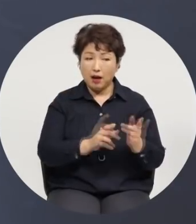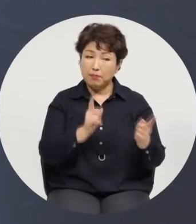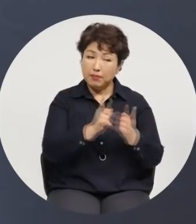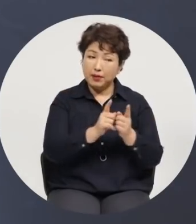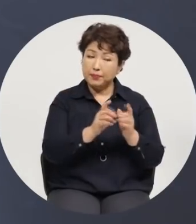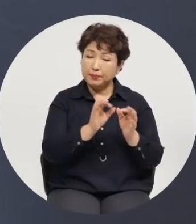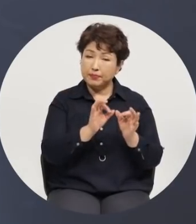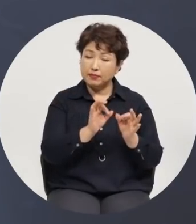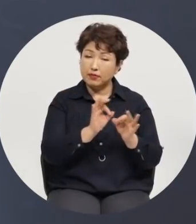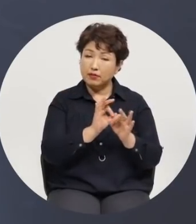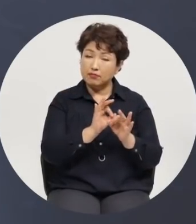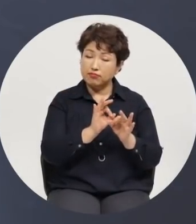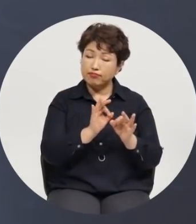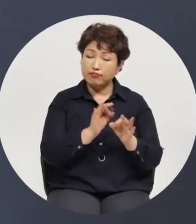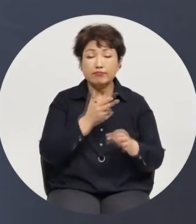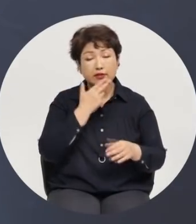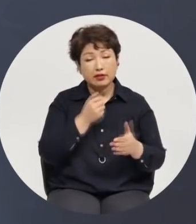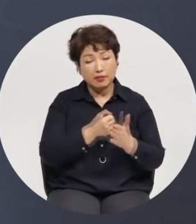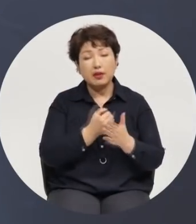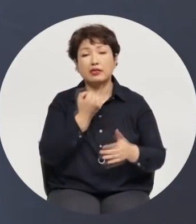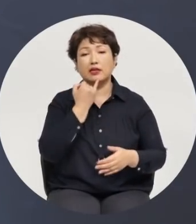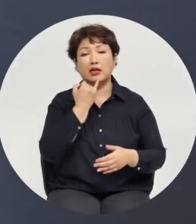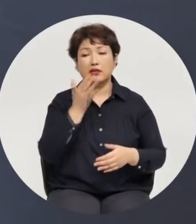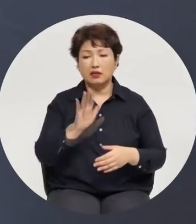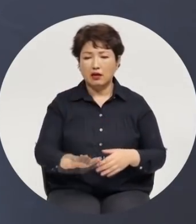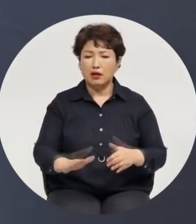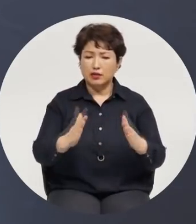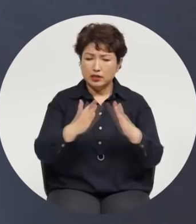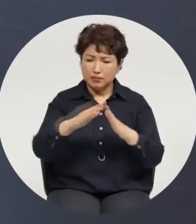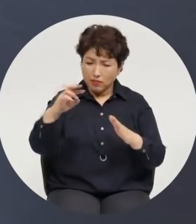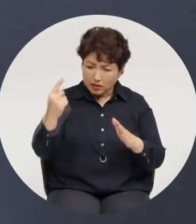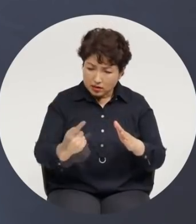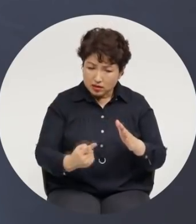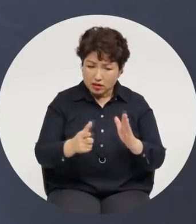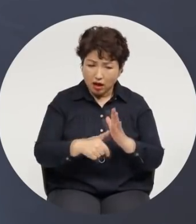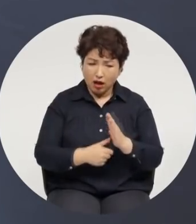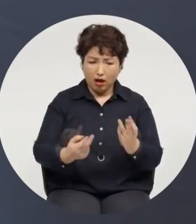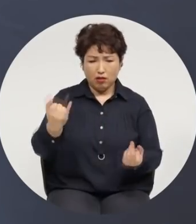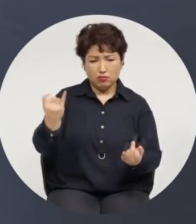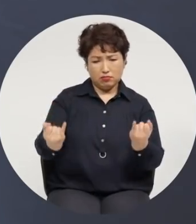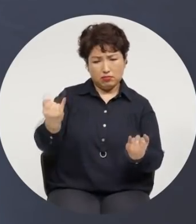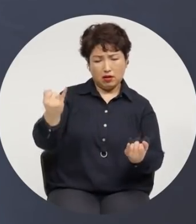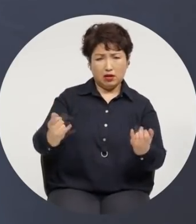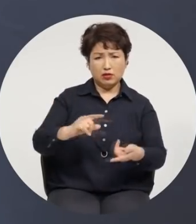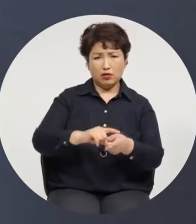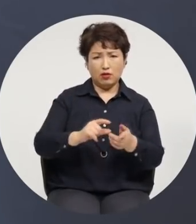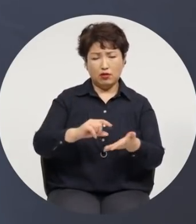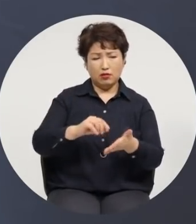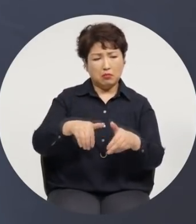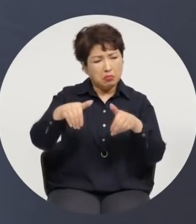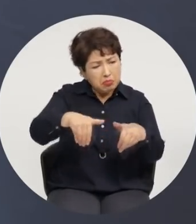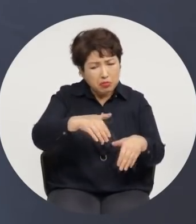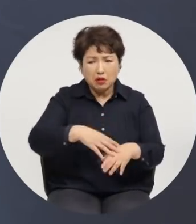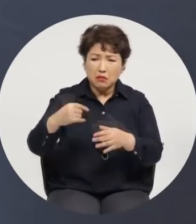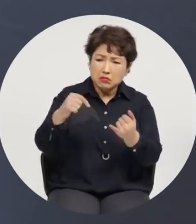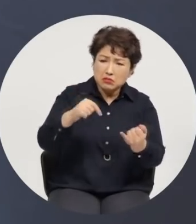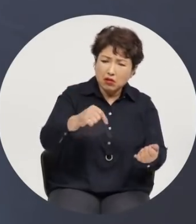집에 와서 언니가 동생을 시키는 것은 그건 언니와 동생 자기들의 문제니까 그건 엄마가 관여할 필요가 없어요